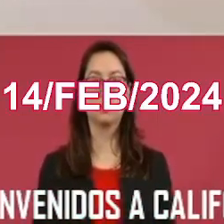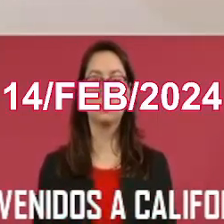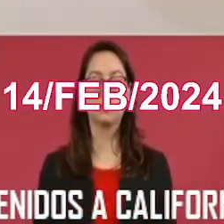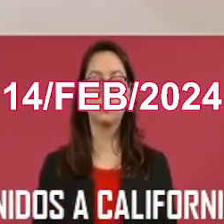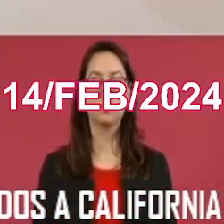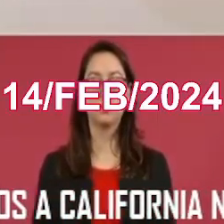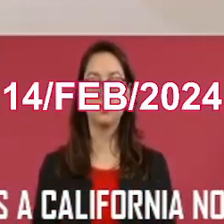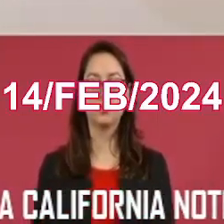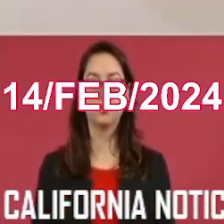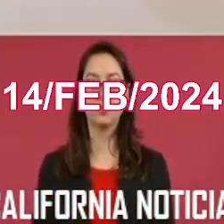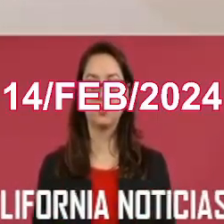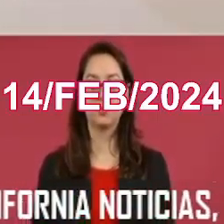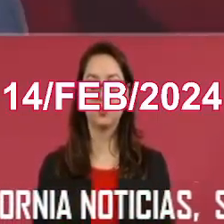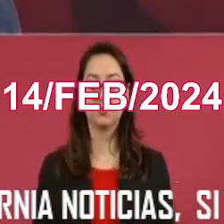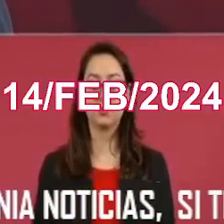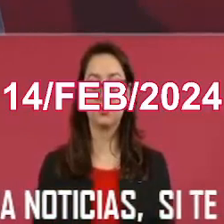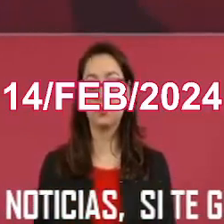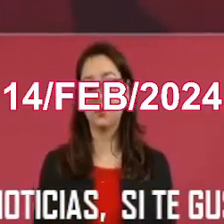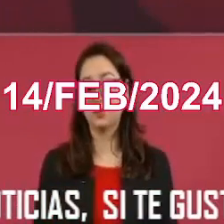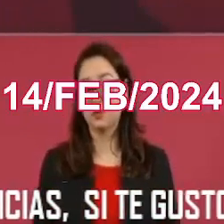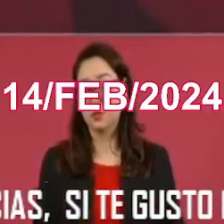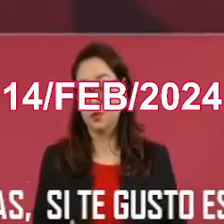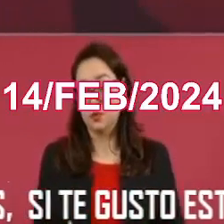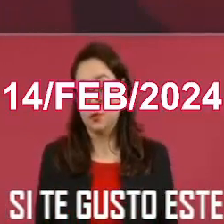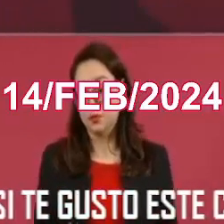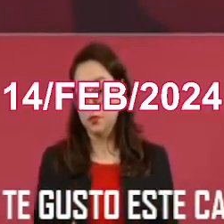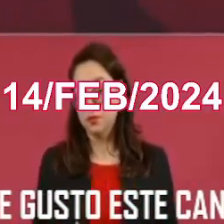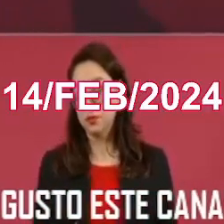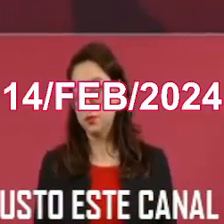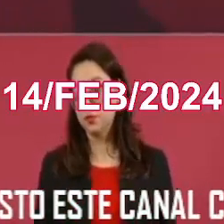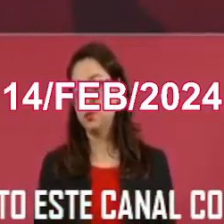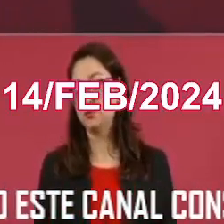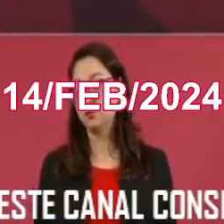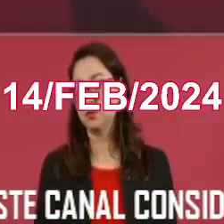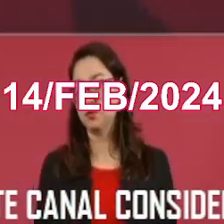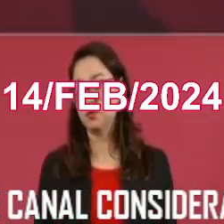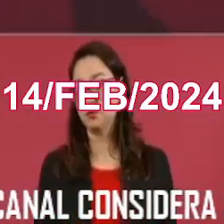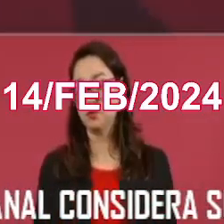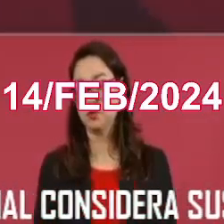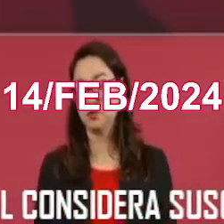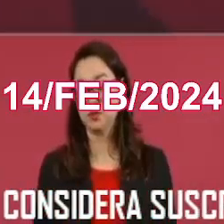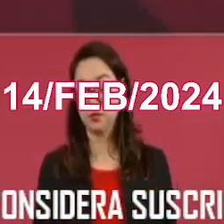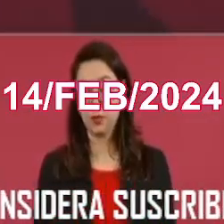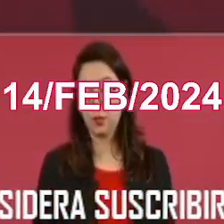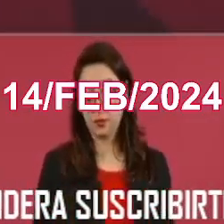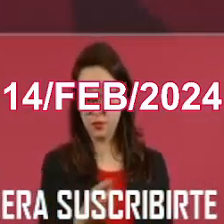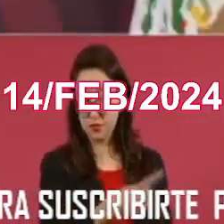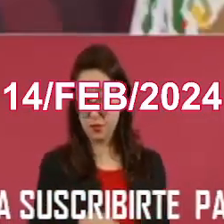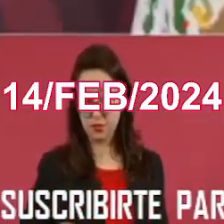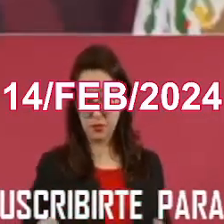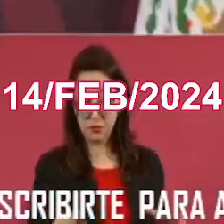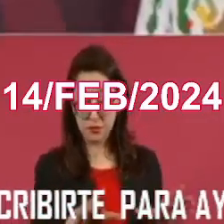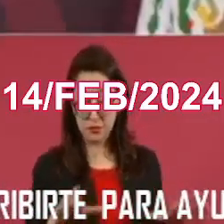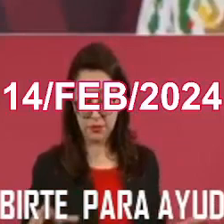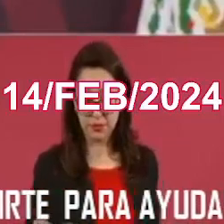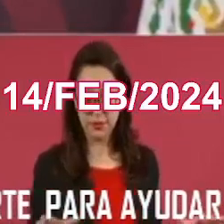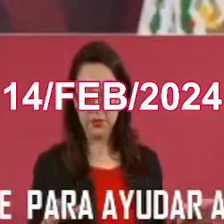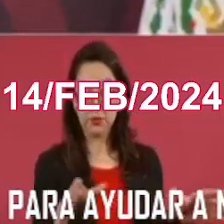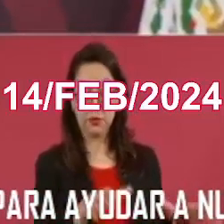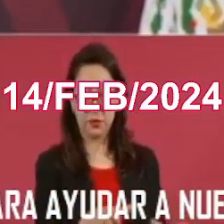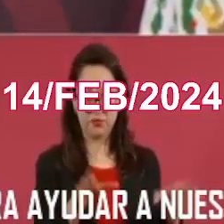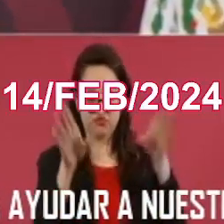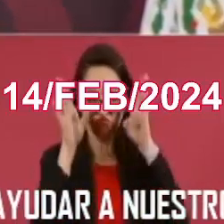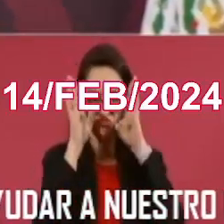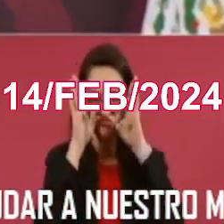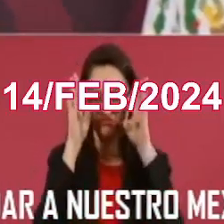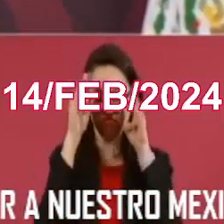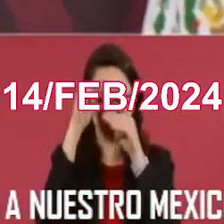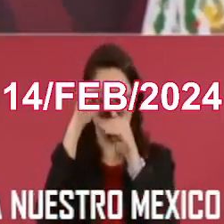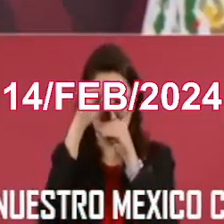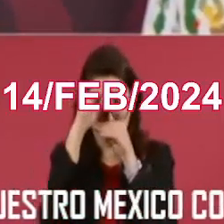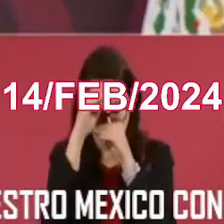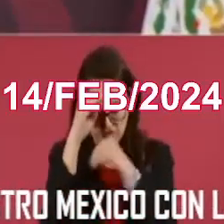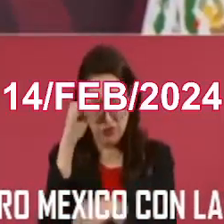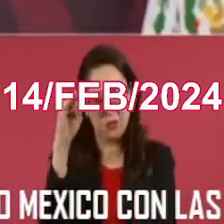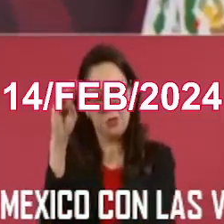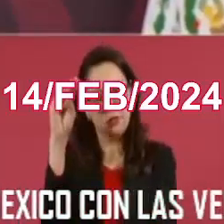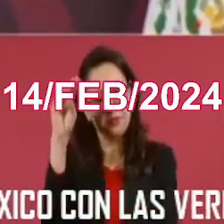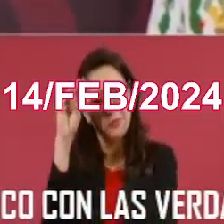eh siempre están pensando hacia adelante para mantener control